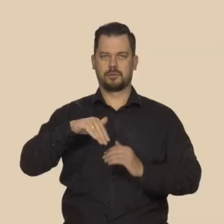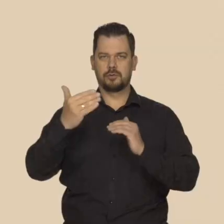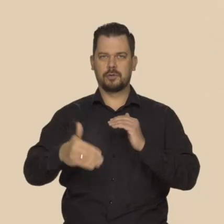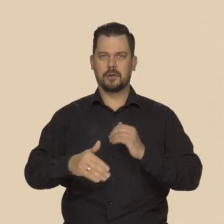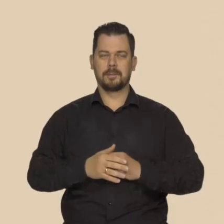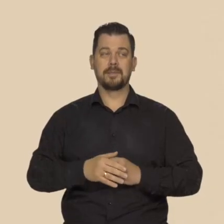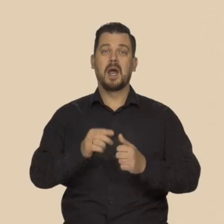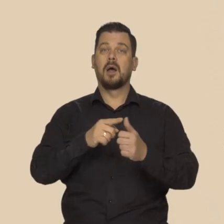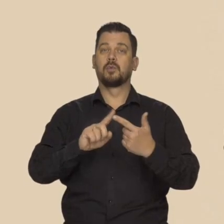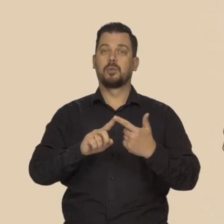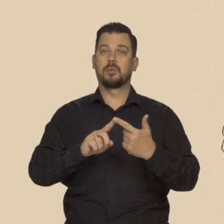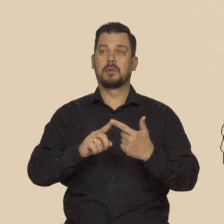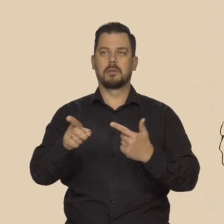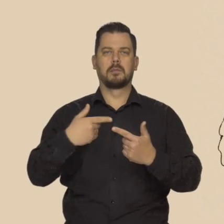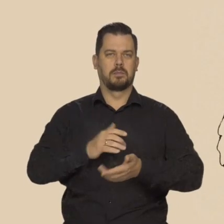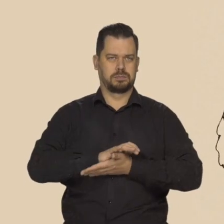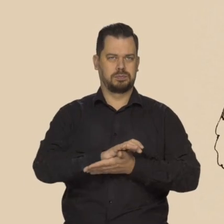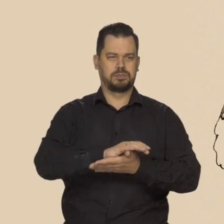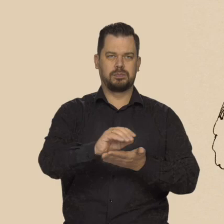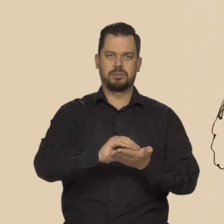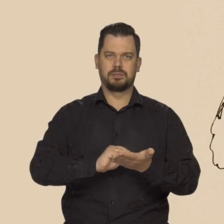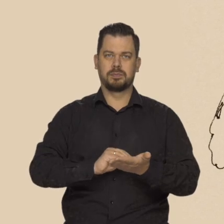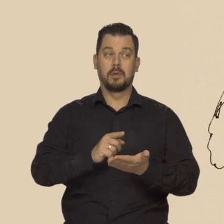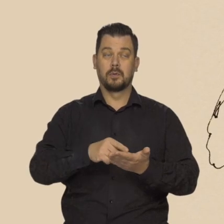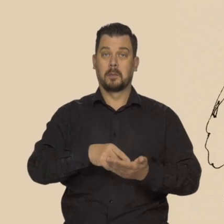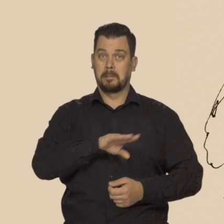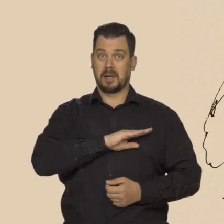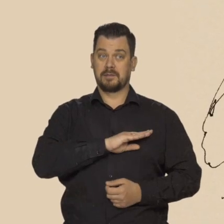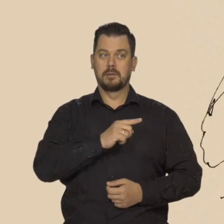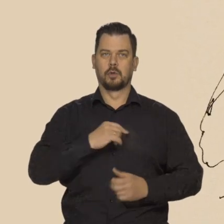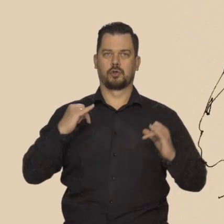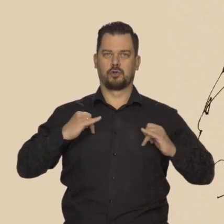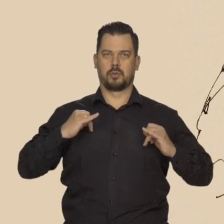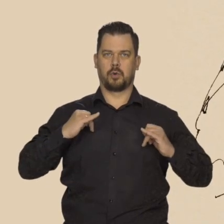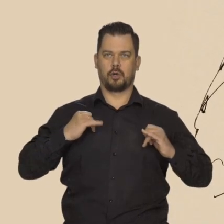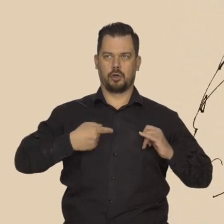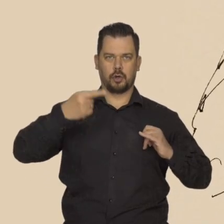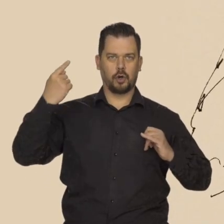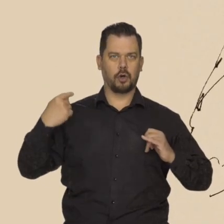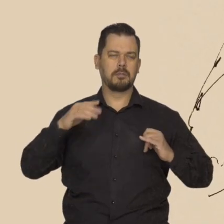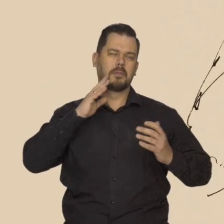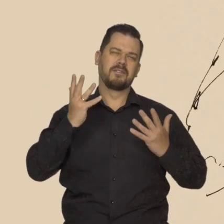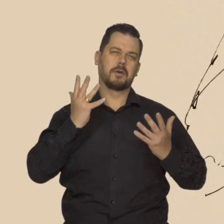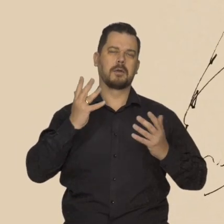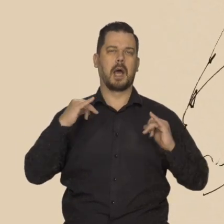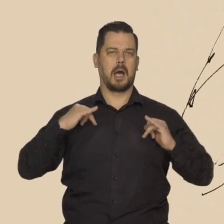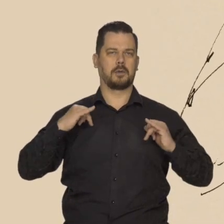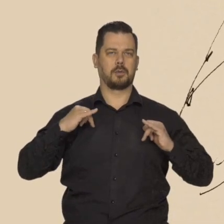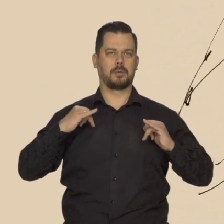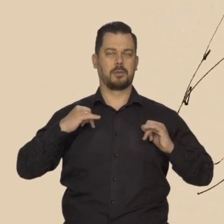W drugim szkicu, który ostatecznie został opublikowany w książce, martwe dziecko ma dodane skrzydło. Wygląda jak anioł.